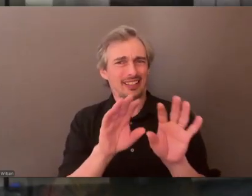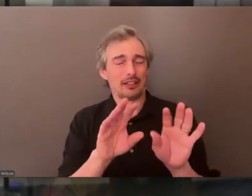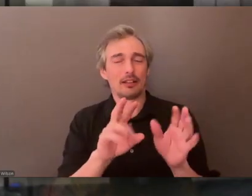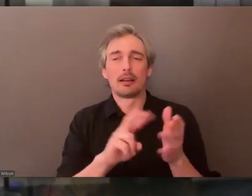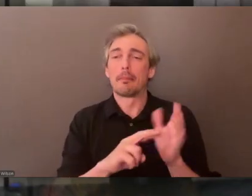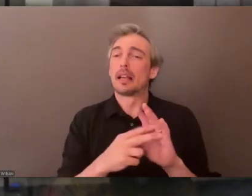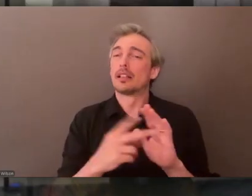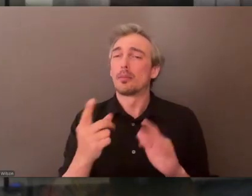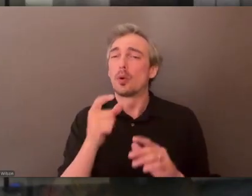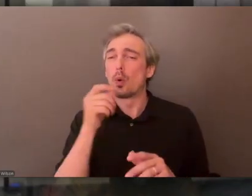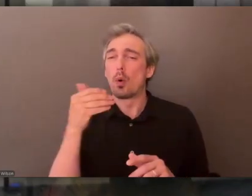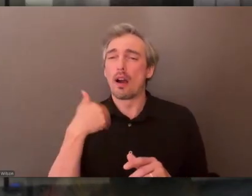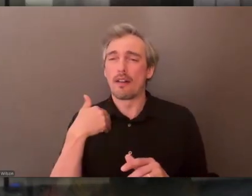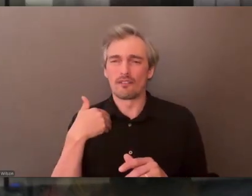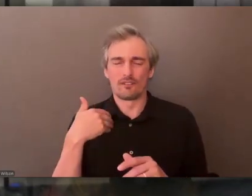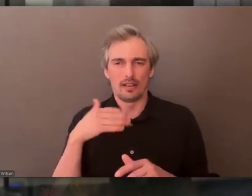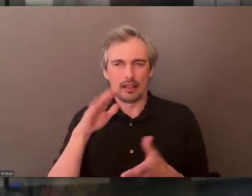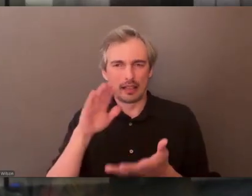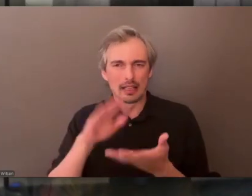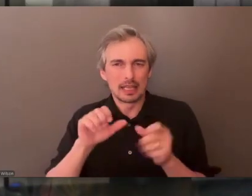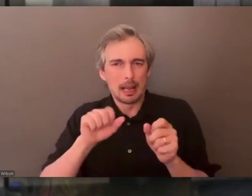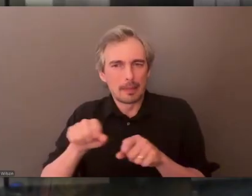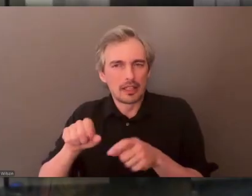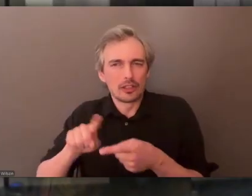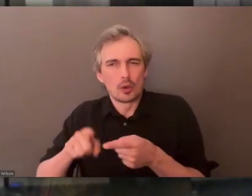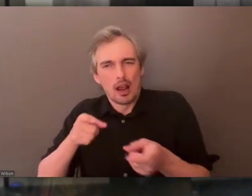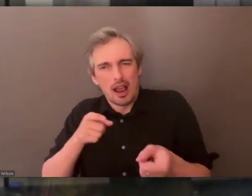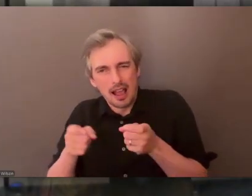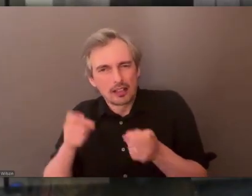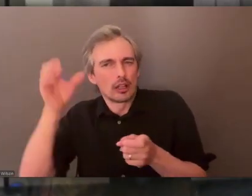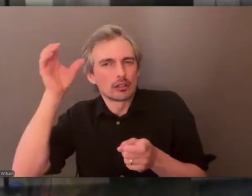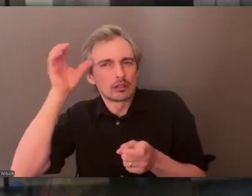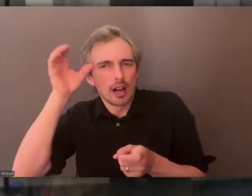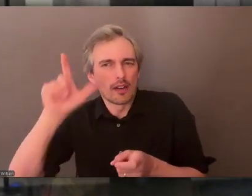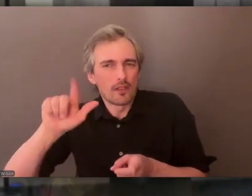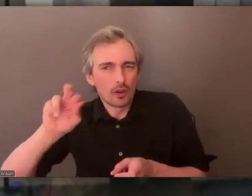ですから、私は本当に折れ線グラフと棒グラフにこだわるようにしています。